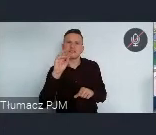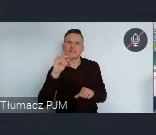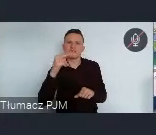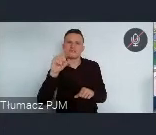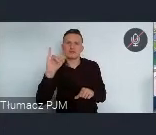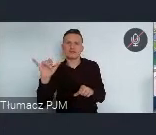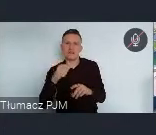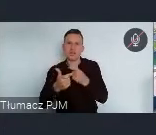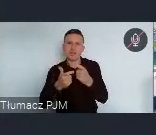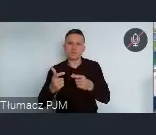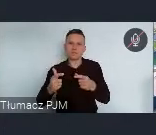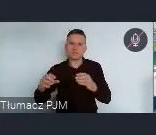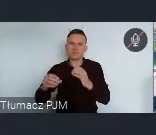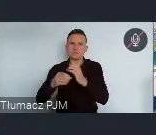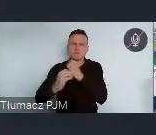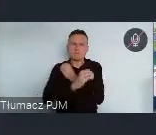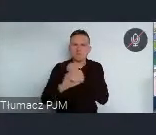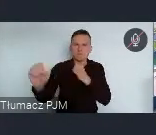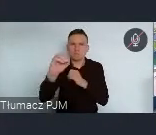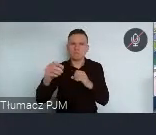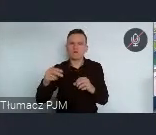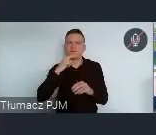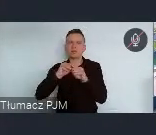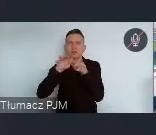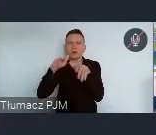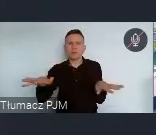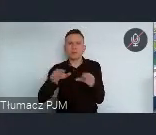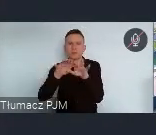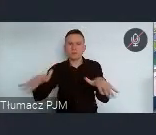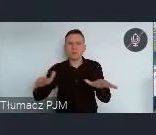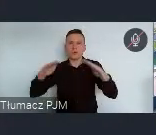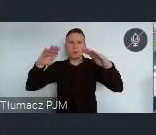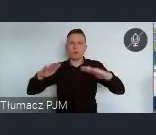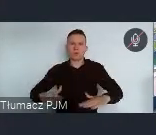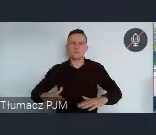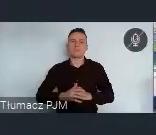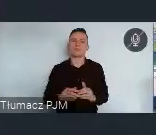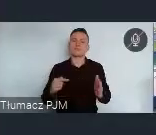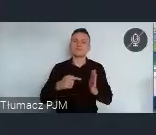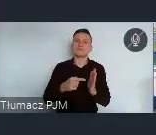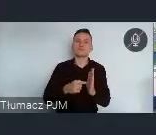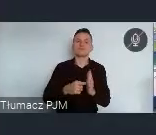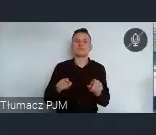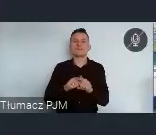We współpracy ze Stowarzyszeniem LGD Gościnna Wielkopolska zaplanowaliśmy budowę ogrodu deszczowego,